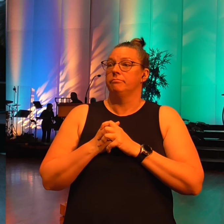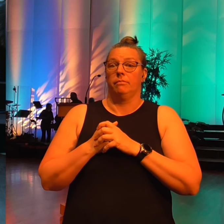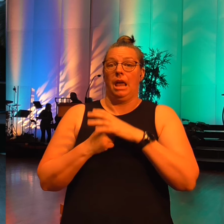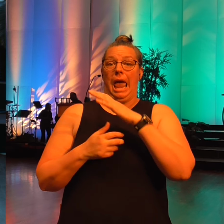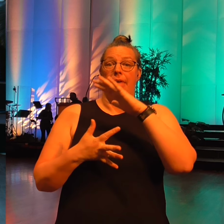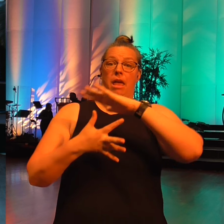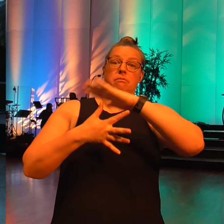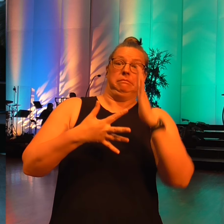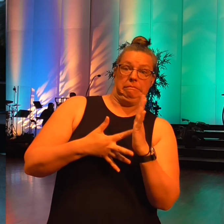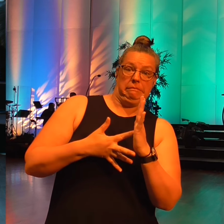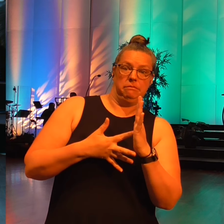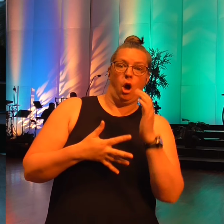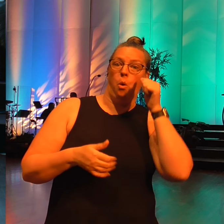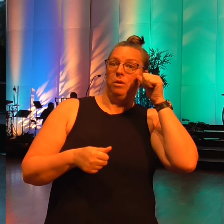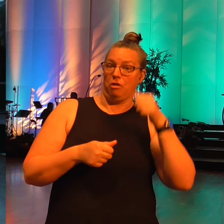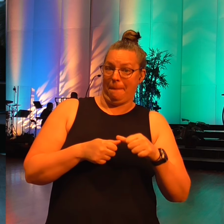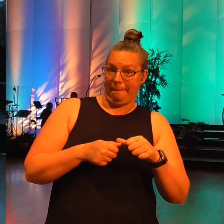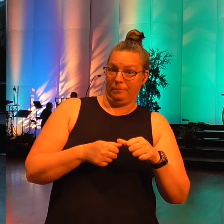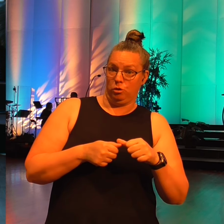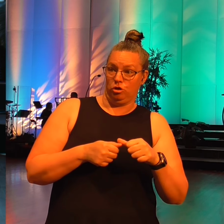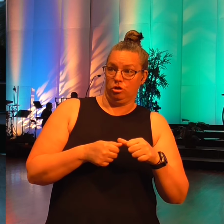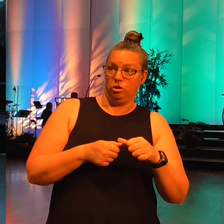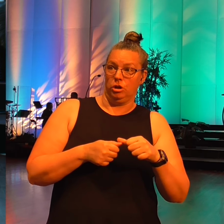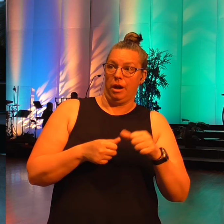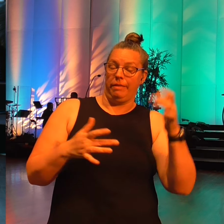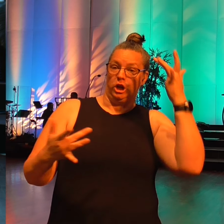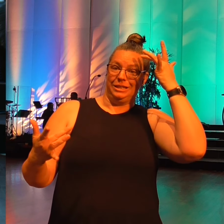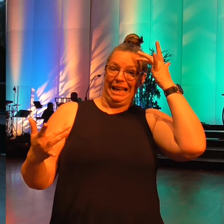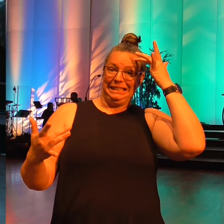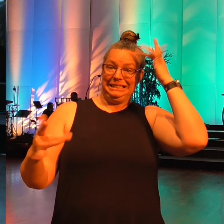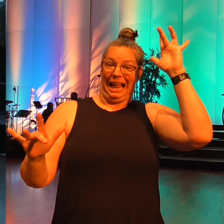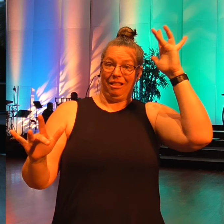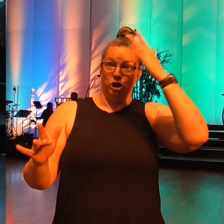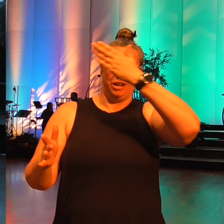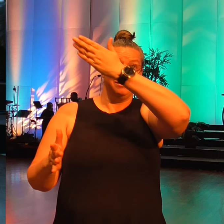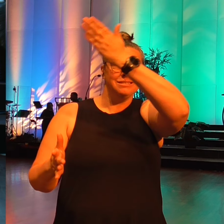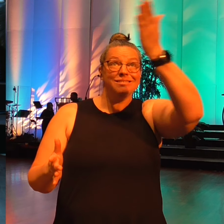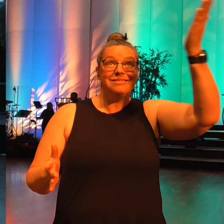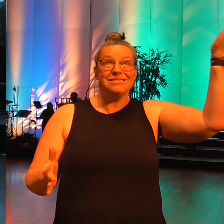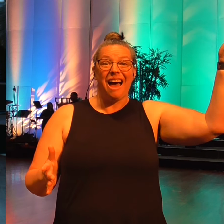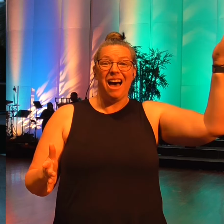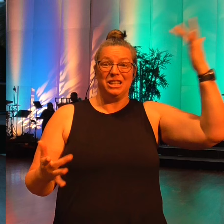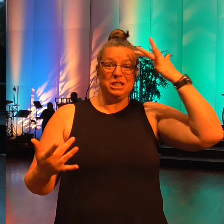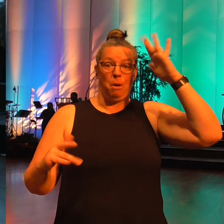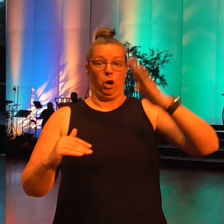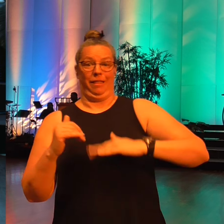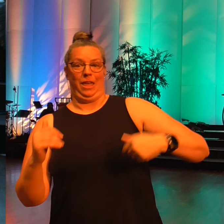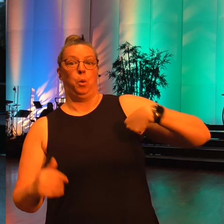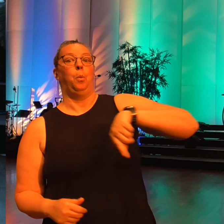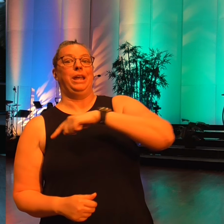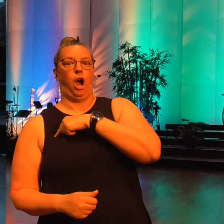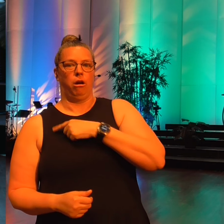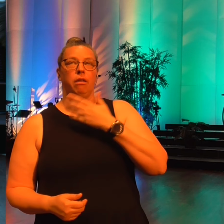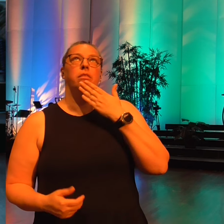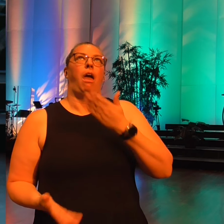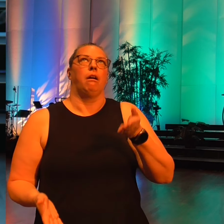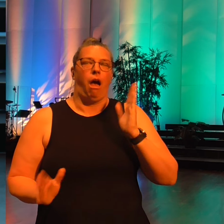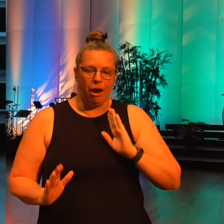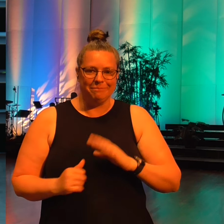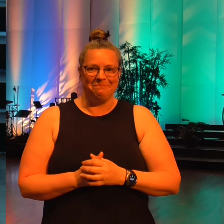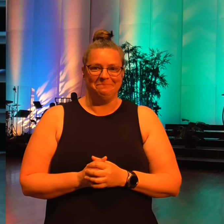aquí para recordar que hay una inteligencia en el universo más inteligente que nosotros Gracias a Dios que